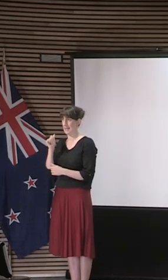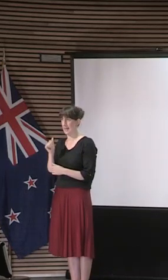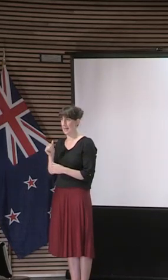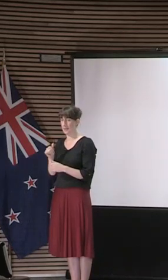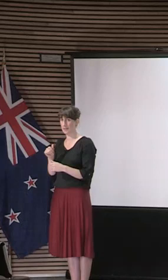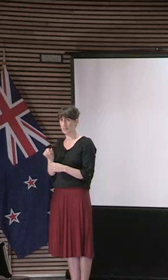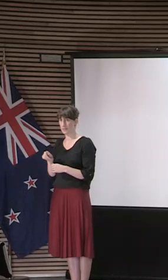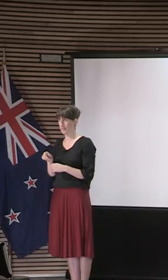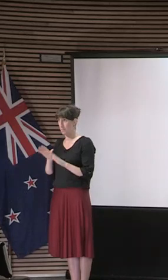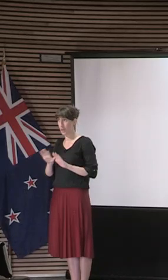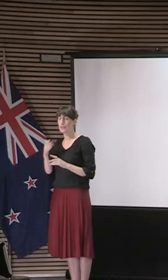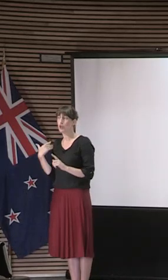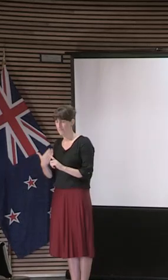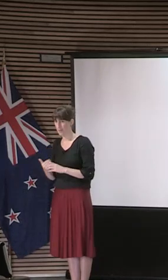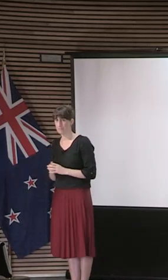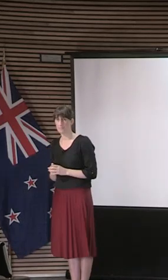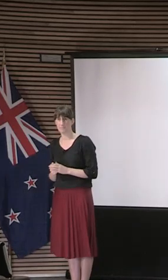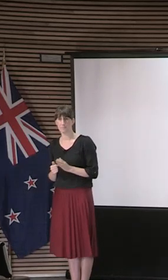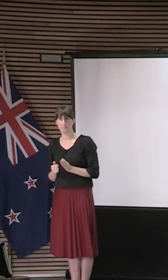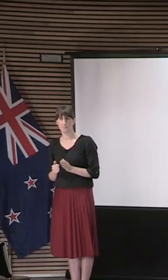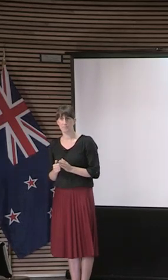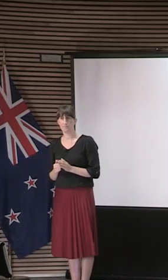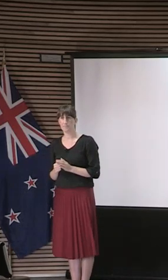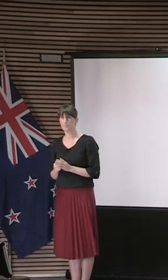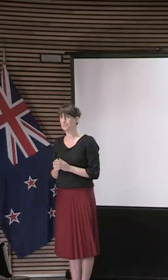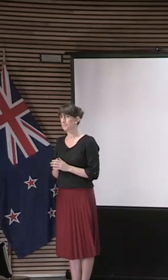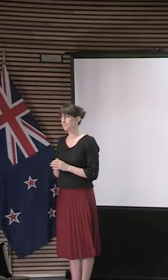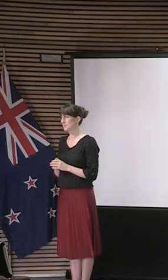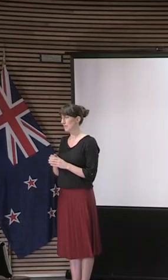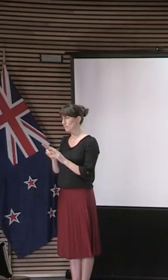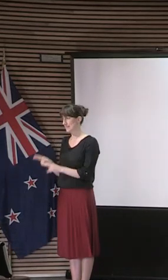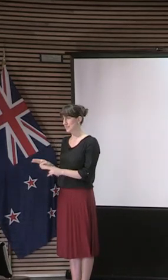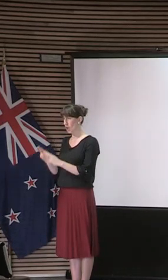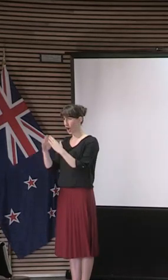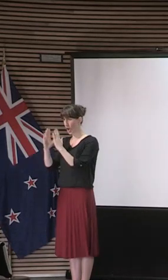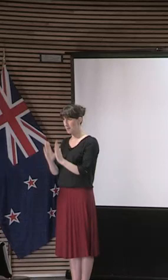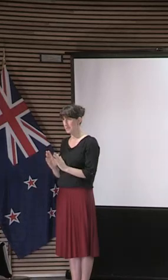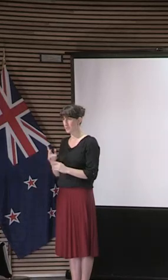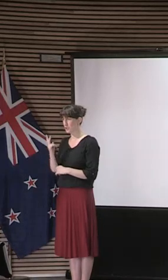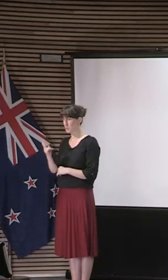waatea - mehemea ka hoki mai katoa, ka waatea hoki, ma taatau tonu e tuku. Engari me etahi o